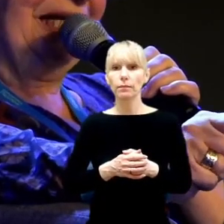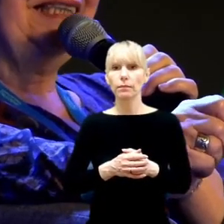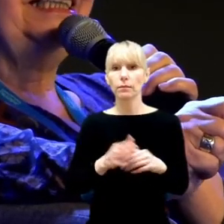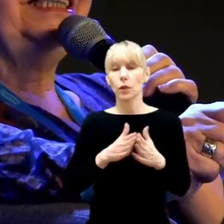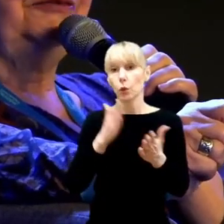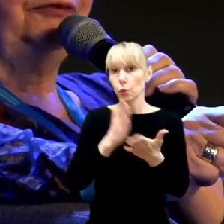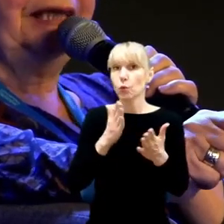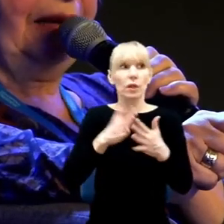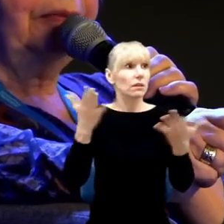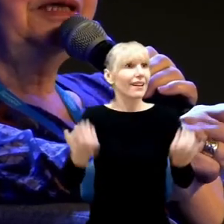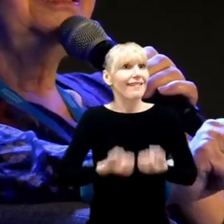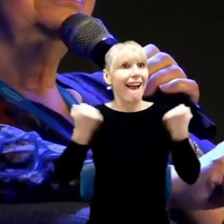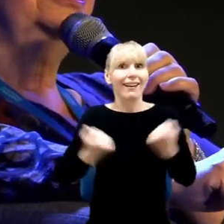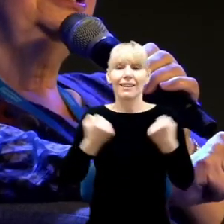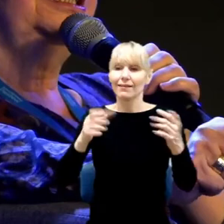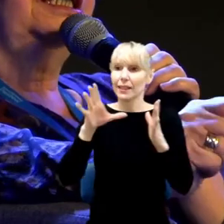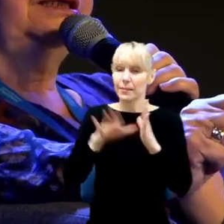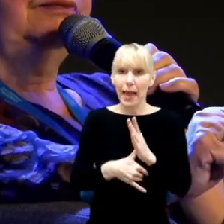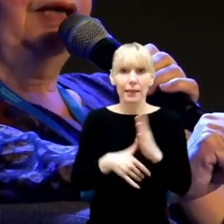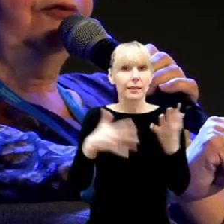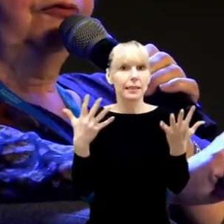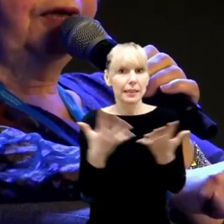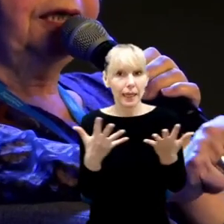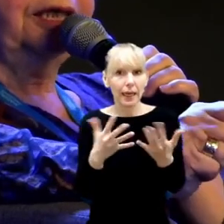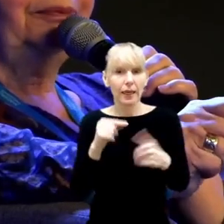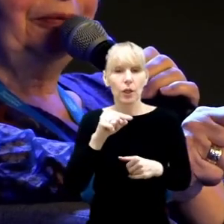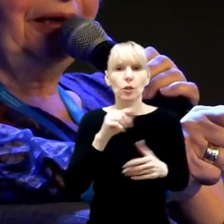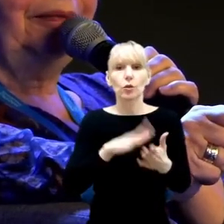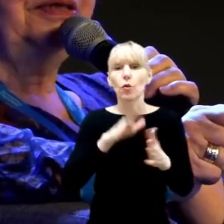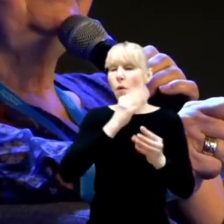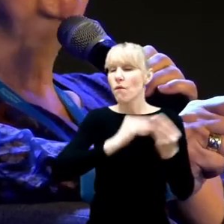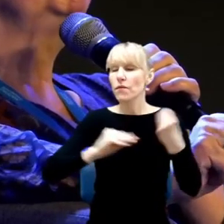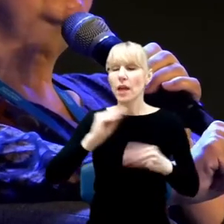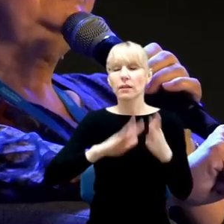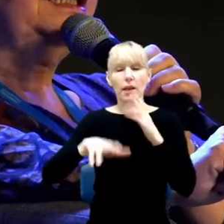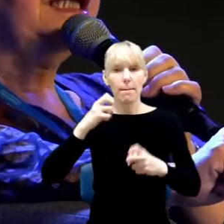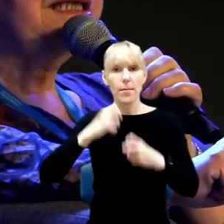miast jest tam, gdzie mają większe problemy